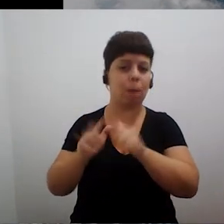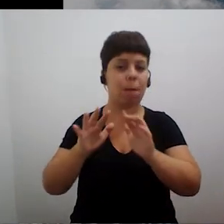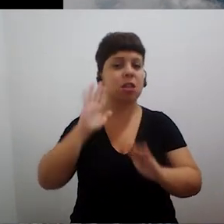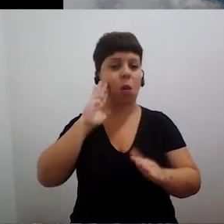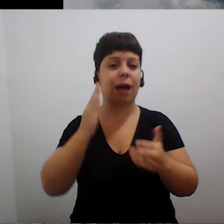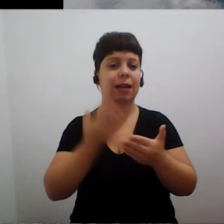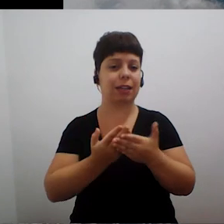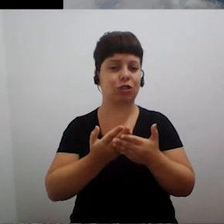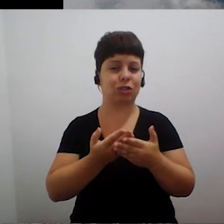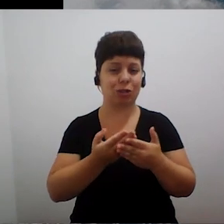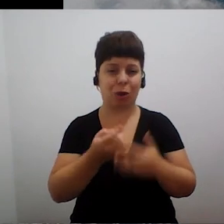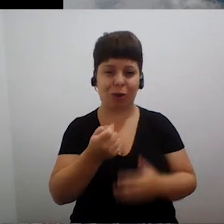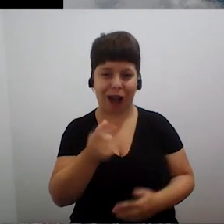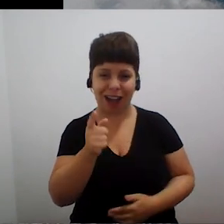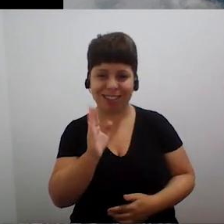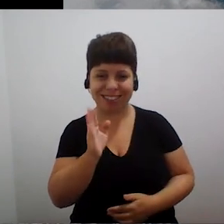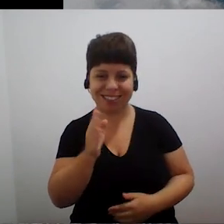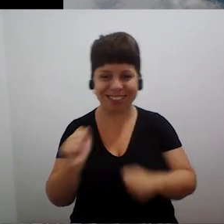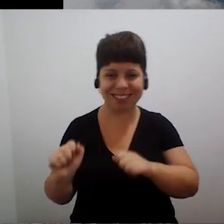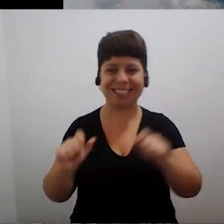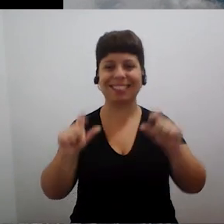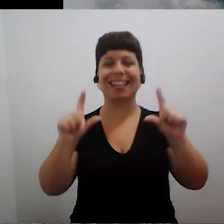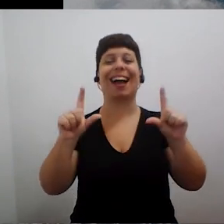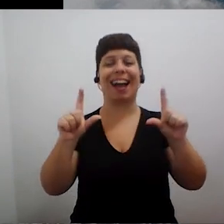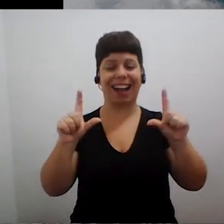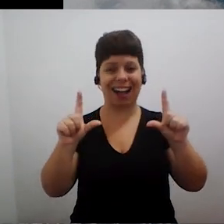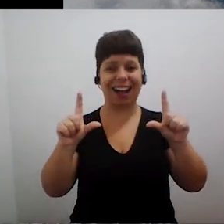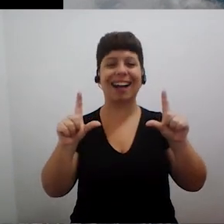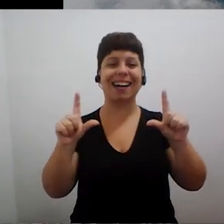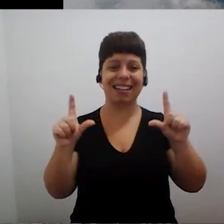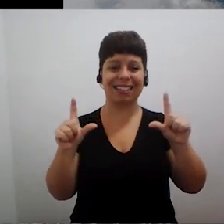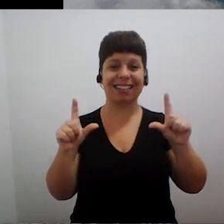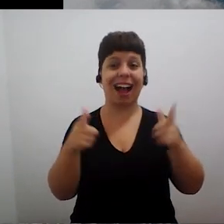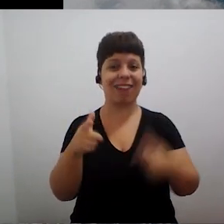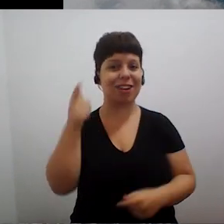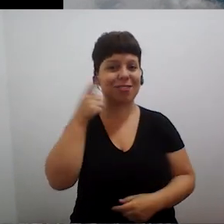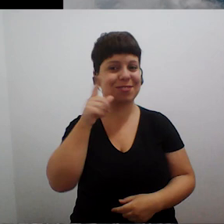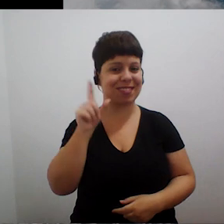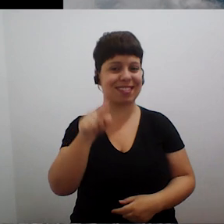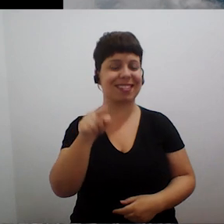mas eu creio que a gente já está com ela voltando aqui com a gente já já a gente vai poder ouvi-la.